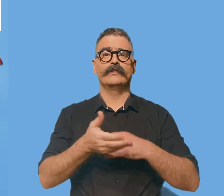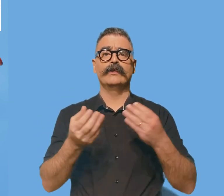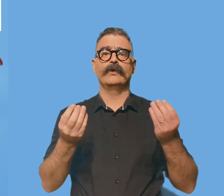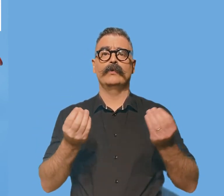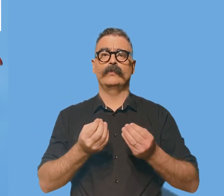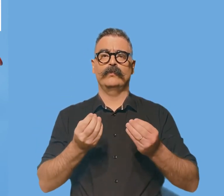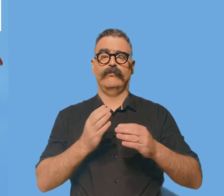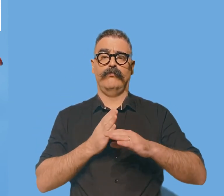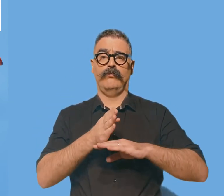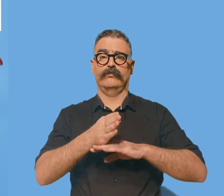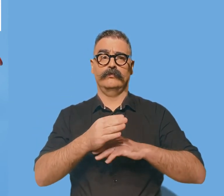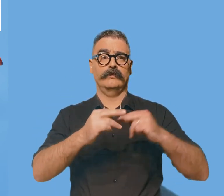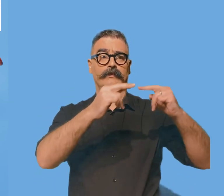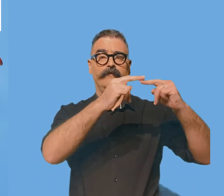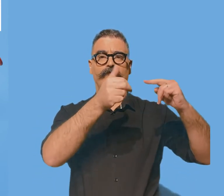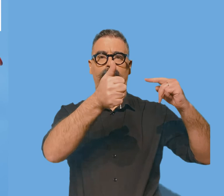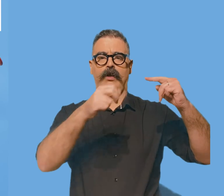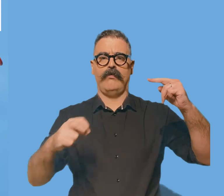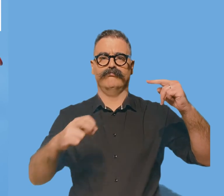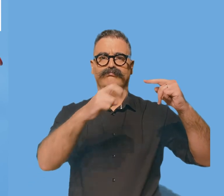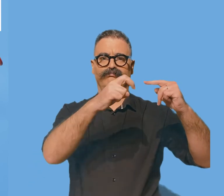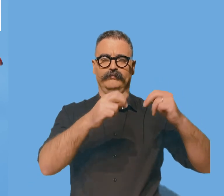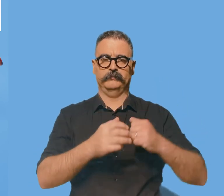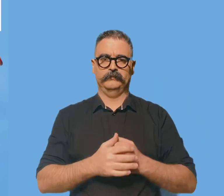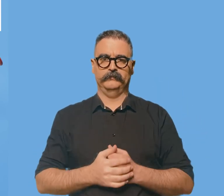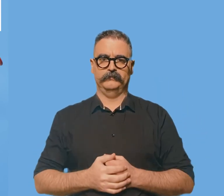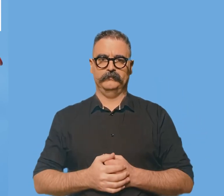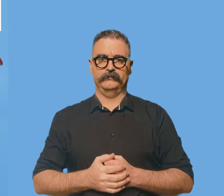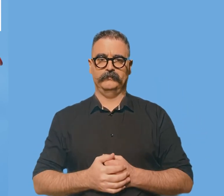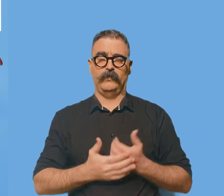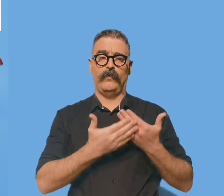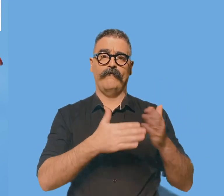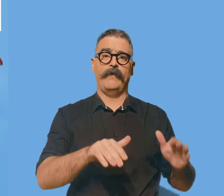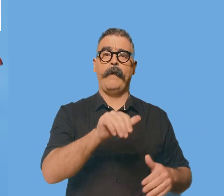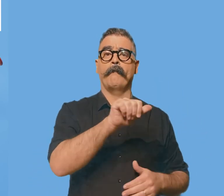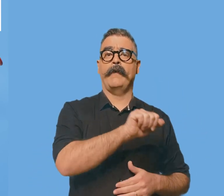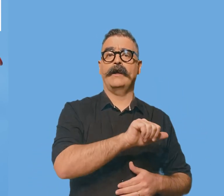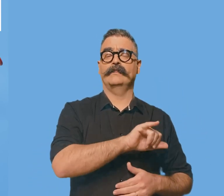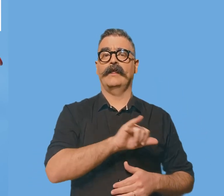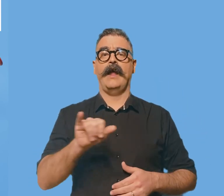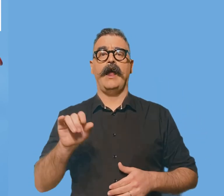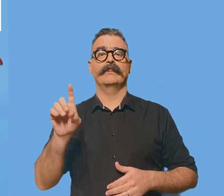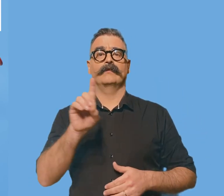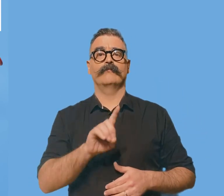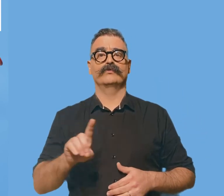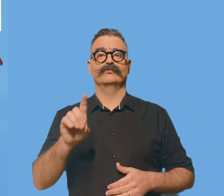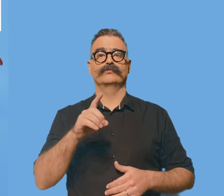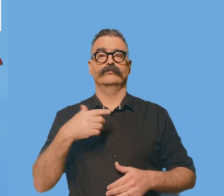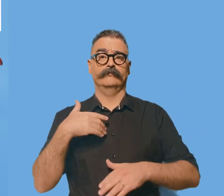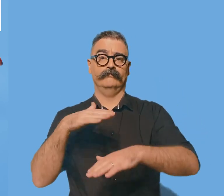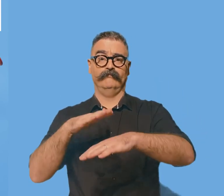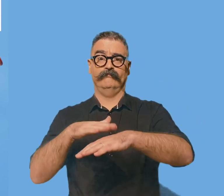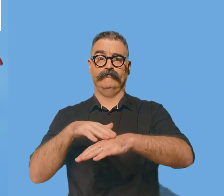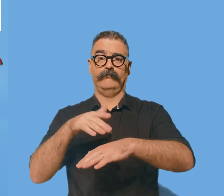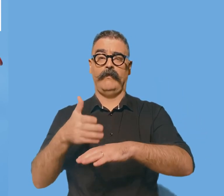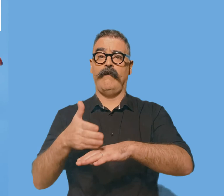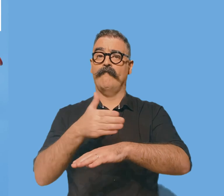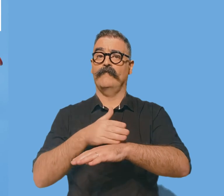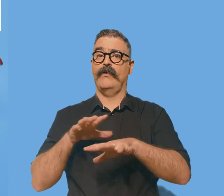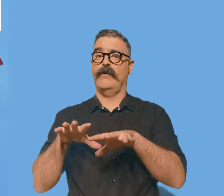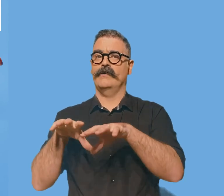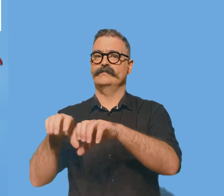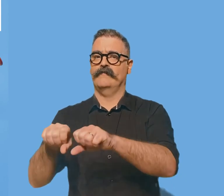L'exposition située niveau 1 du musée est ouverte du mardi au dimanche. Nous vous conseillons de réserver vos billets en ligne sur :